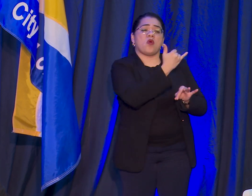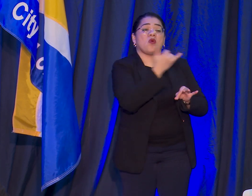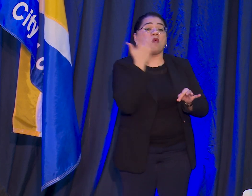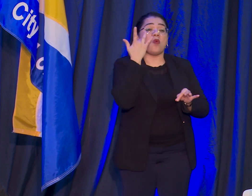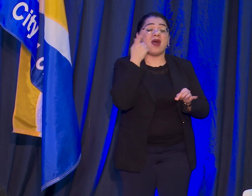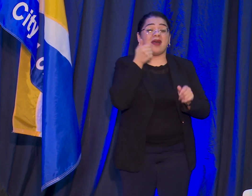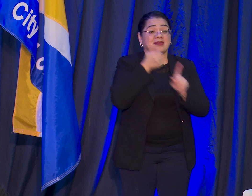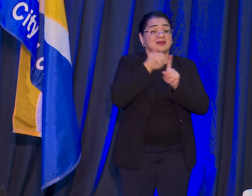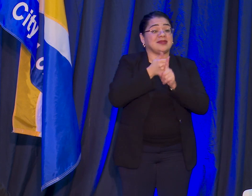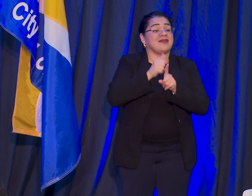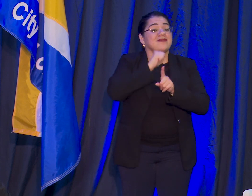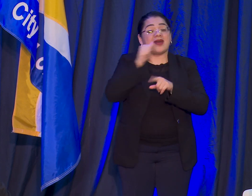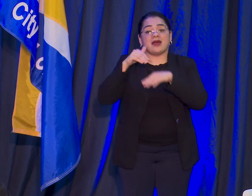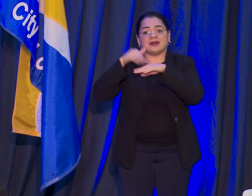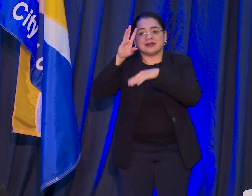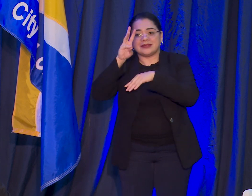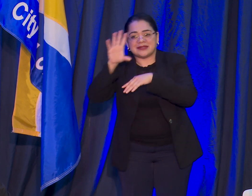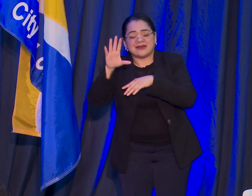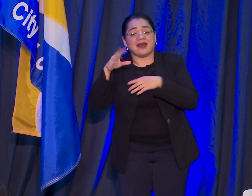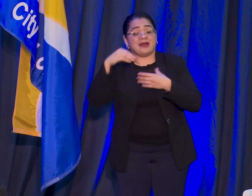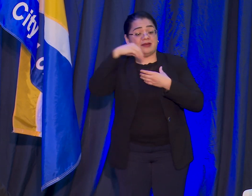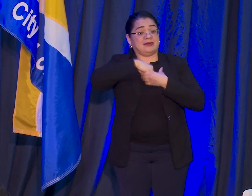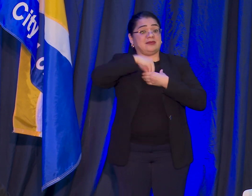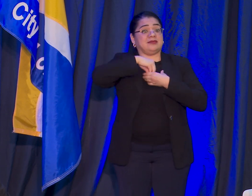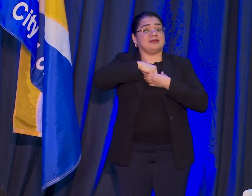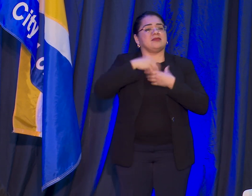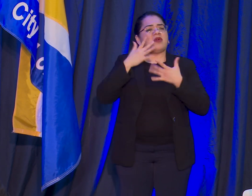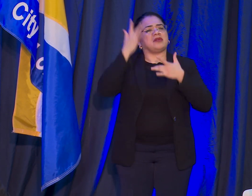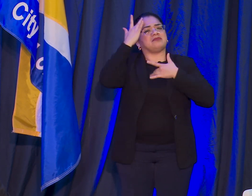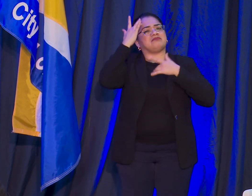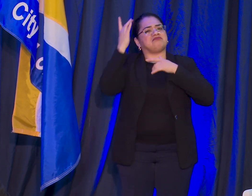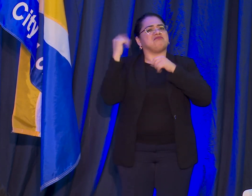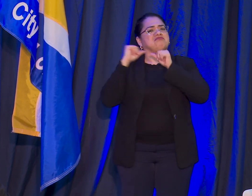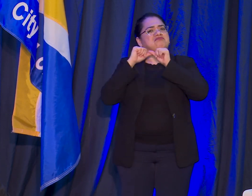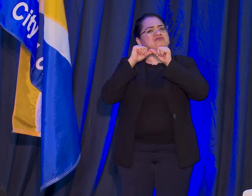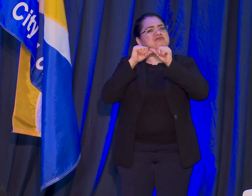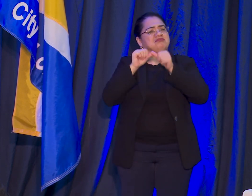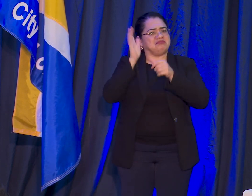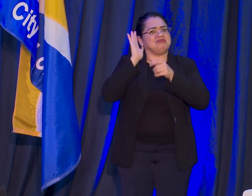goes no Devin am so meters approve a suit in areas para detect are ho ho